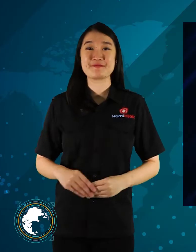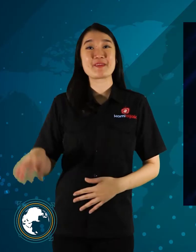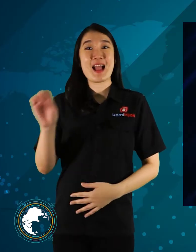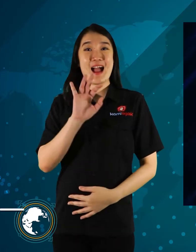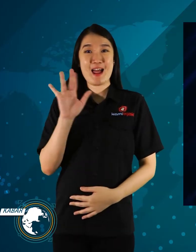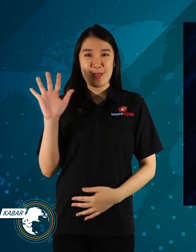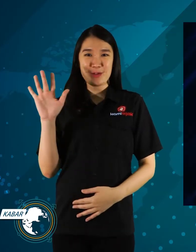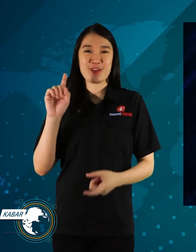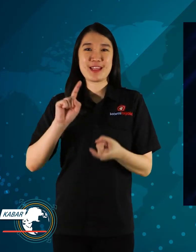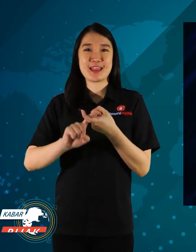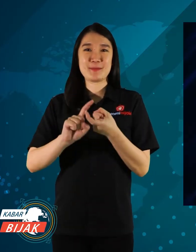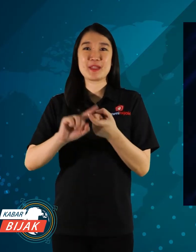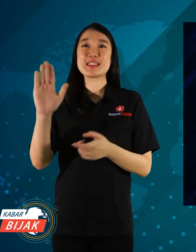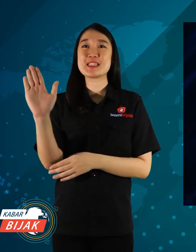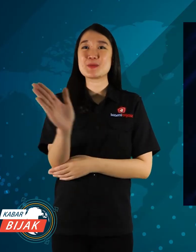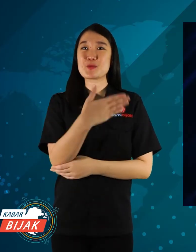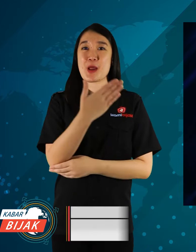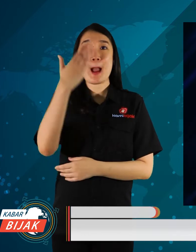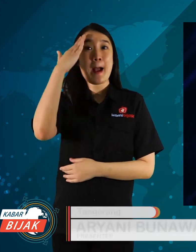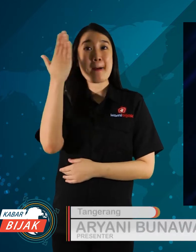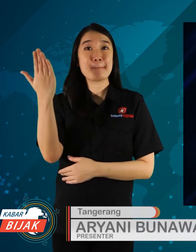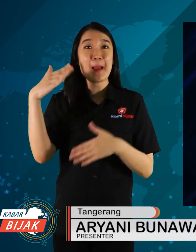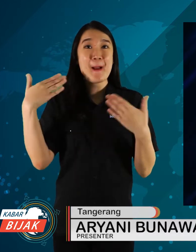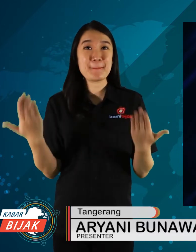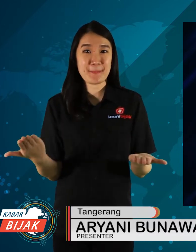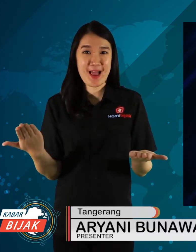Halo teman-teman semua, apa kabar?